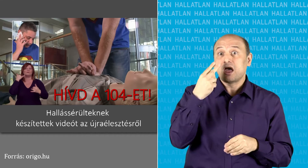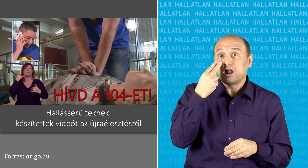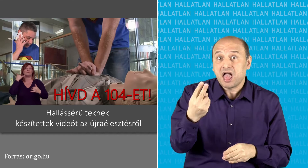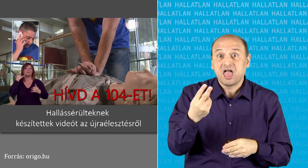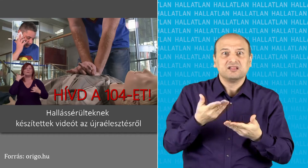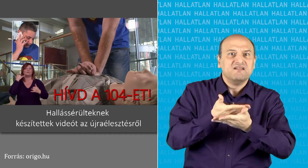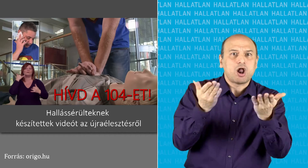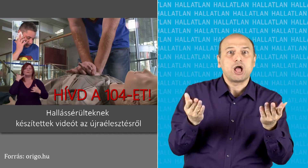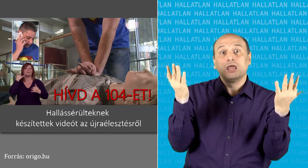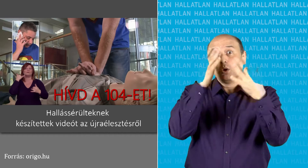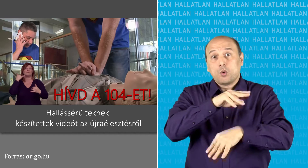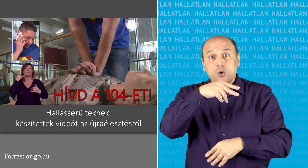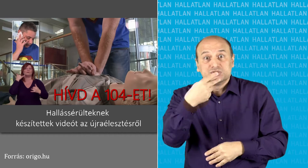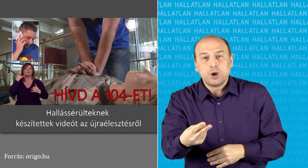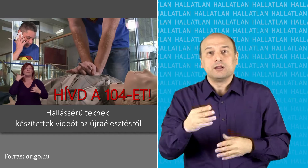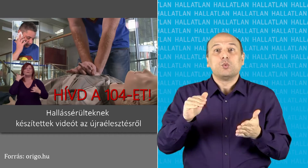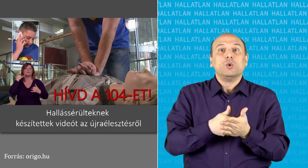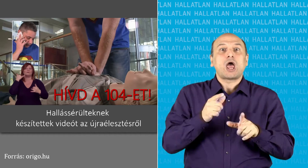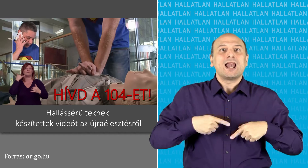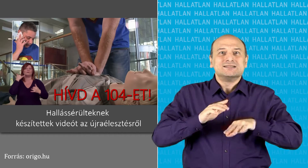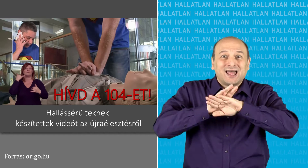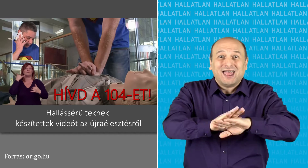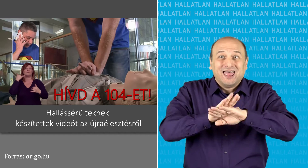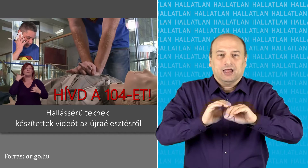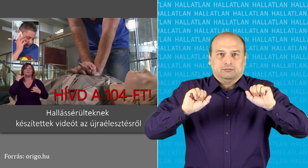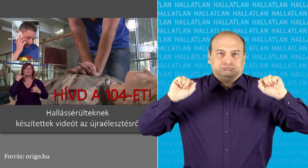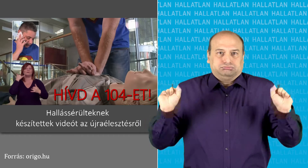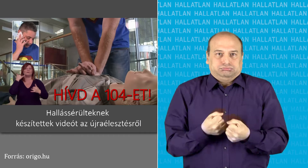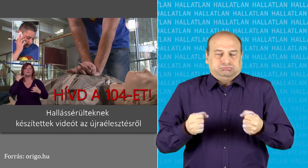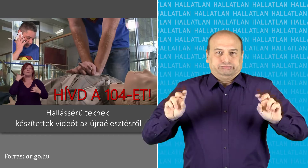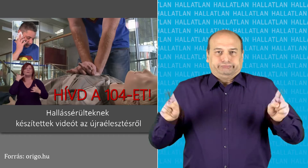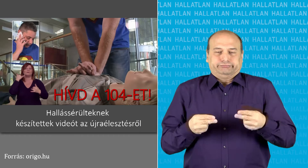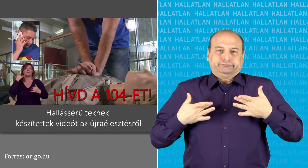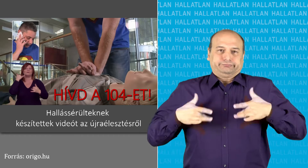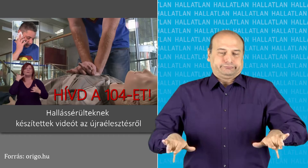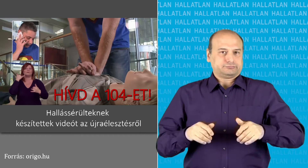hogy az emberek ha azt látják, hogy valaki összeesik, rosszul lesz, nagyon félnek az újraélesztés alkalmazásától.